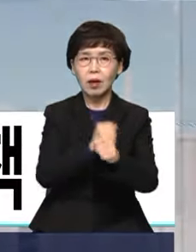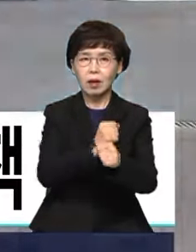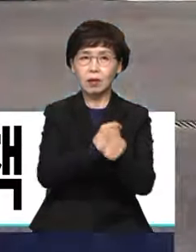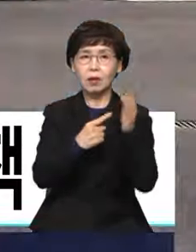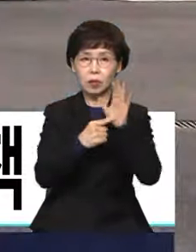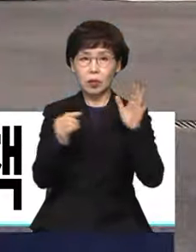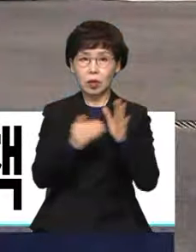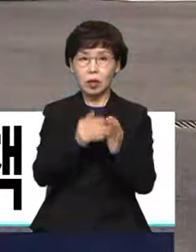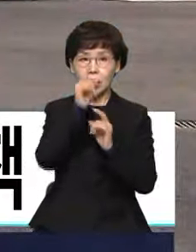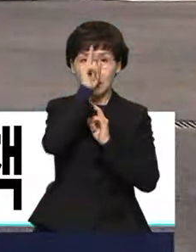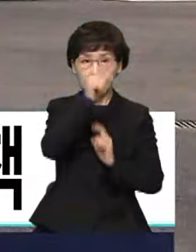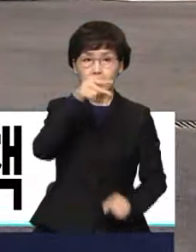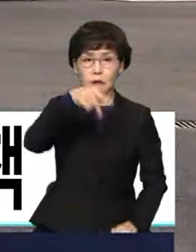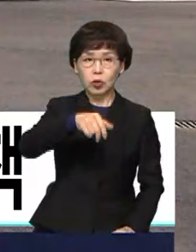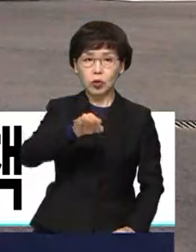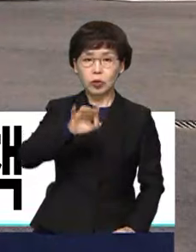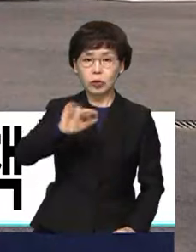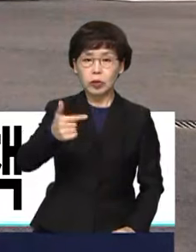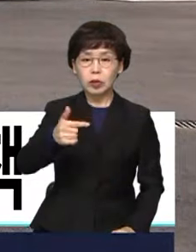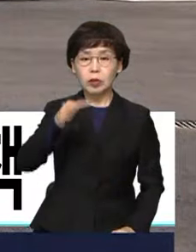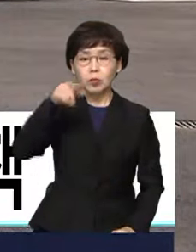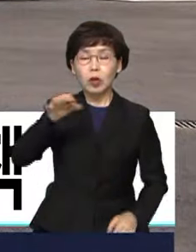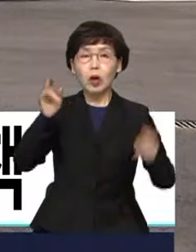내놨습니다. 이중금 부영그룹 회장은 오늘 열린